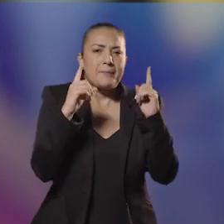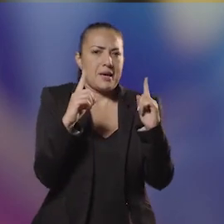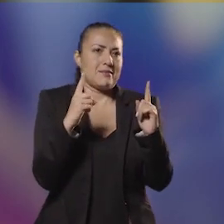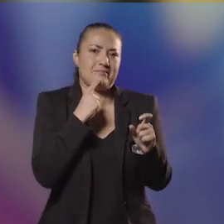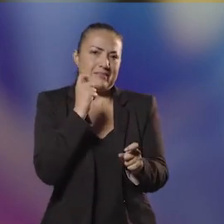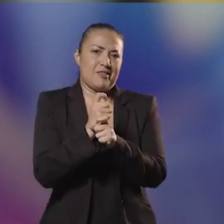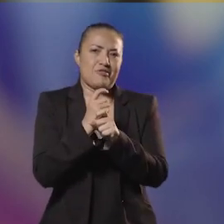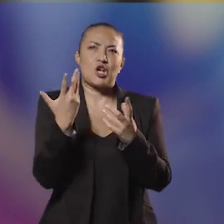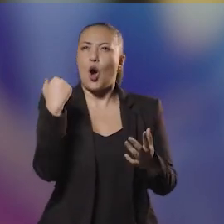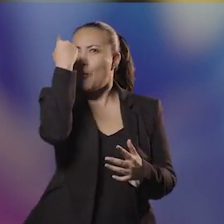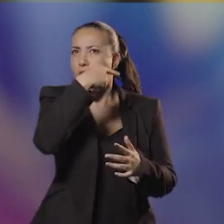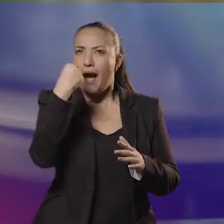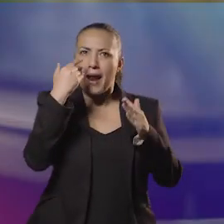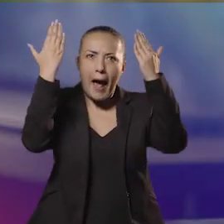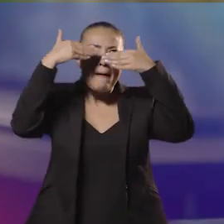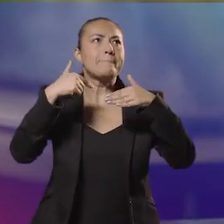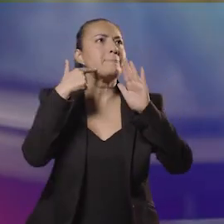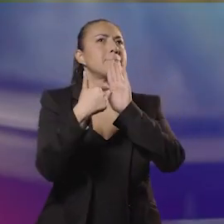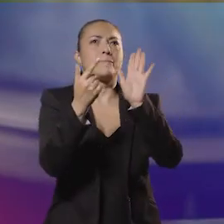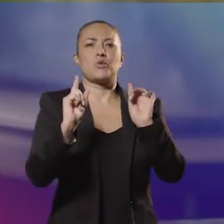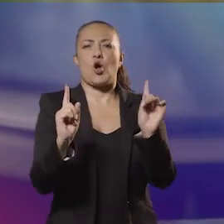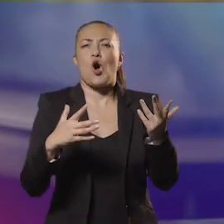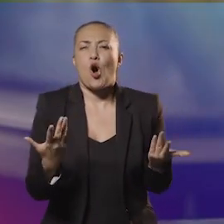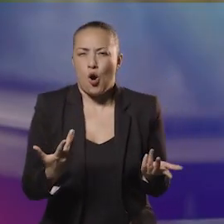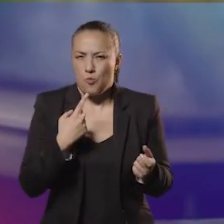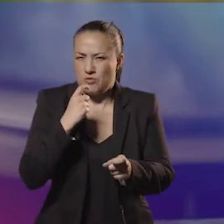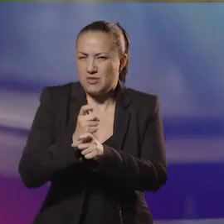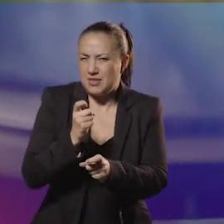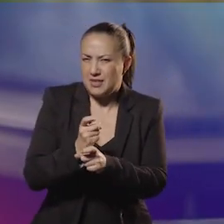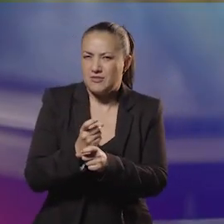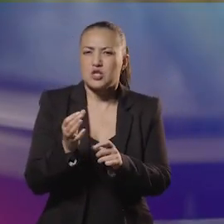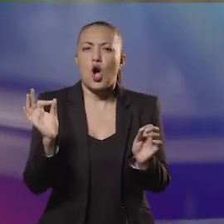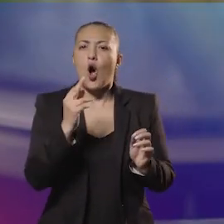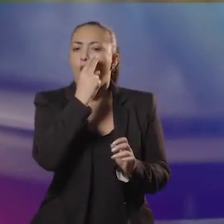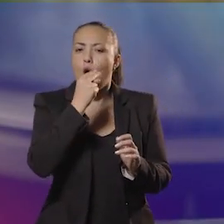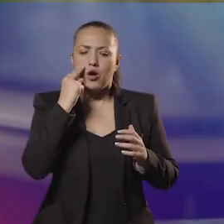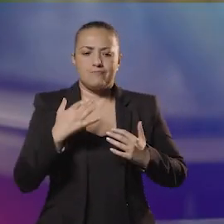pero es difícil esconder la cara o es difícil esconder los senos